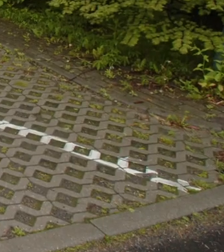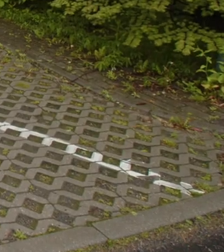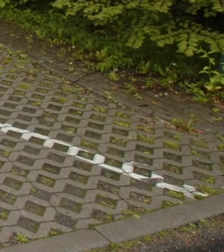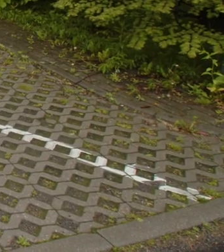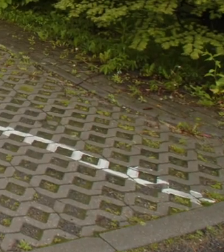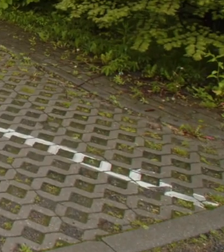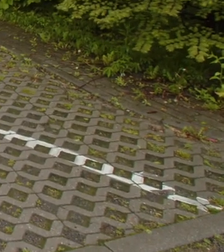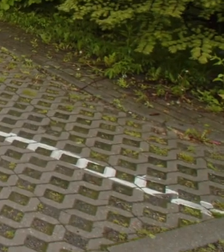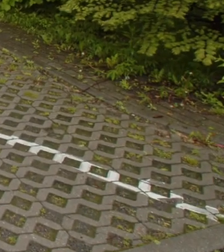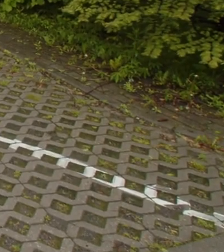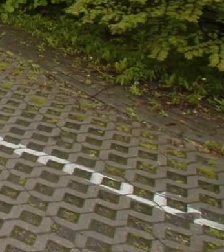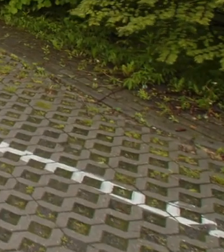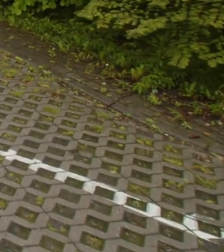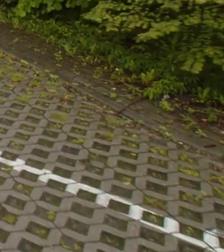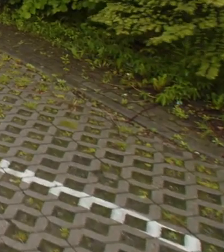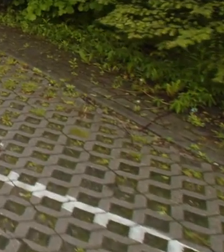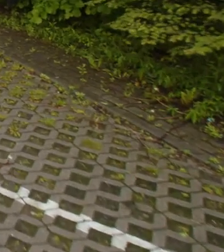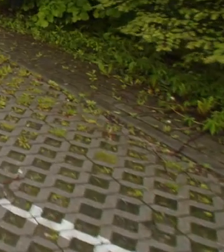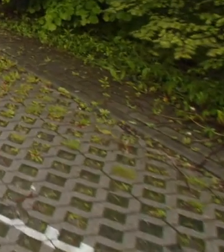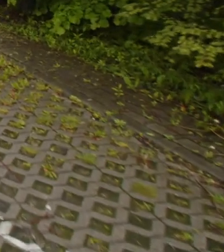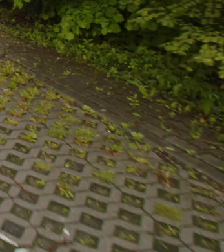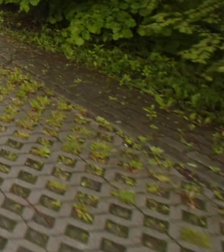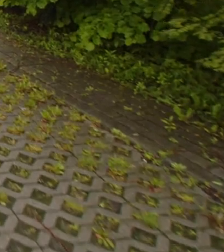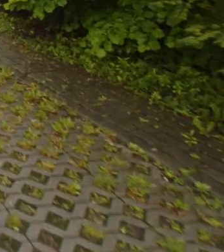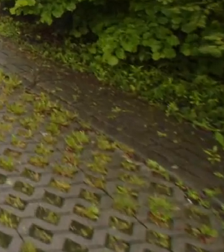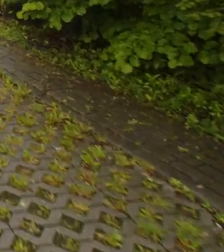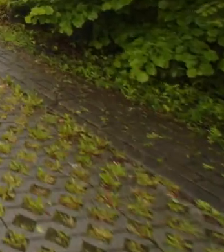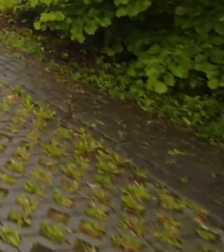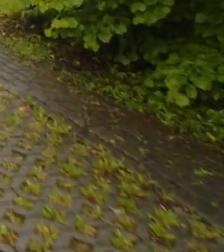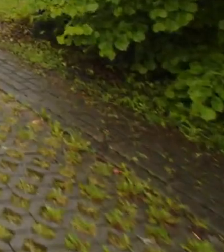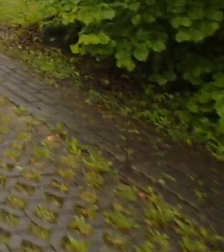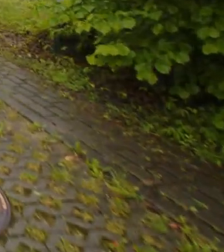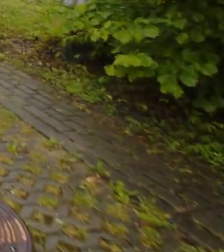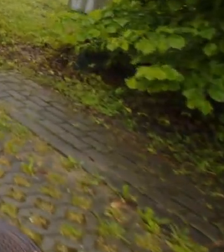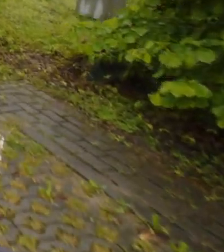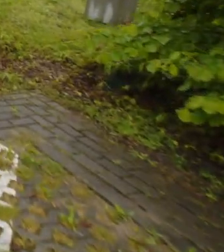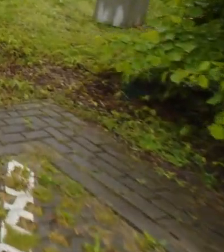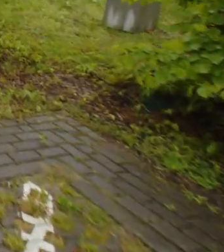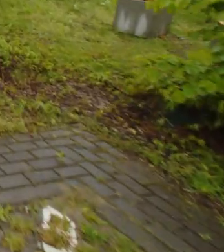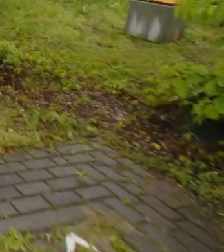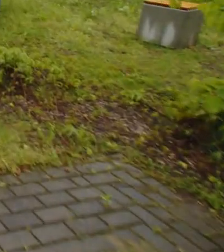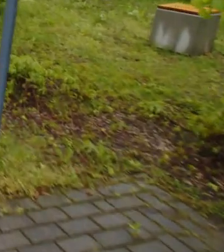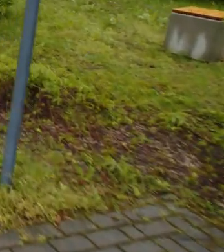Przestrzeń przed domem kultury. Pochmurny deszczowy dzień. Kamera przechodzi od dostępnego miejsca postojowego,